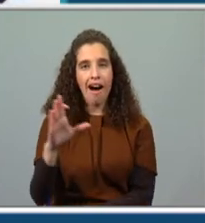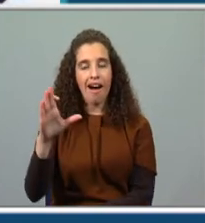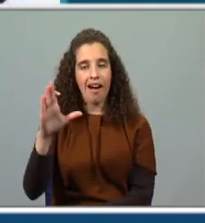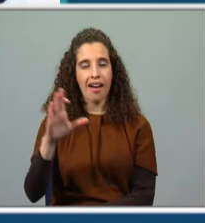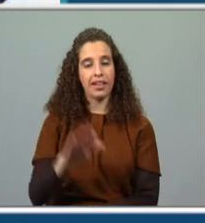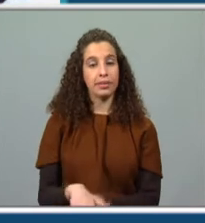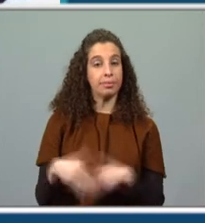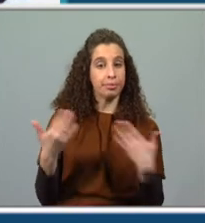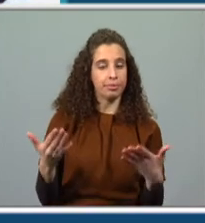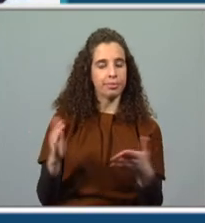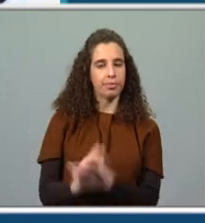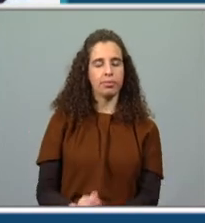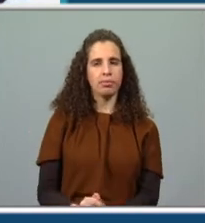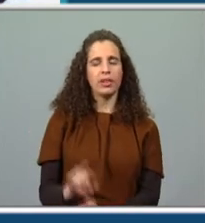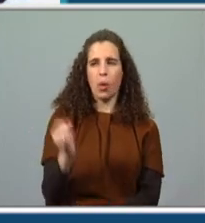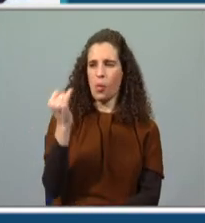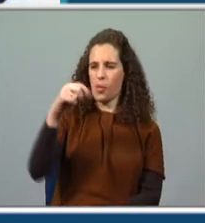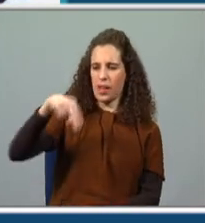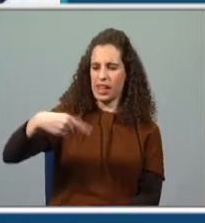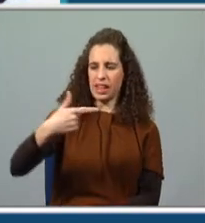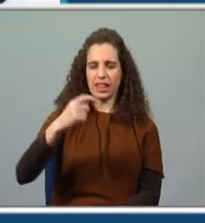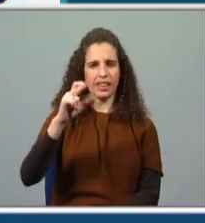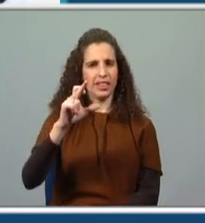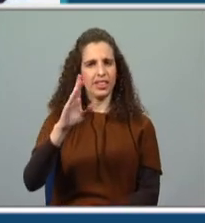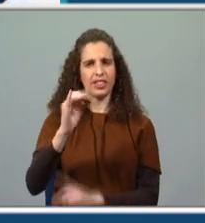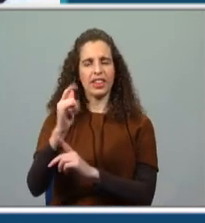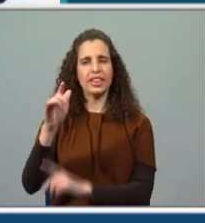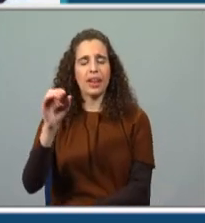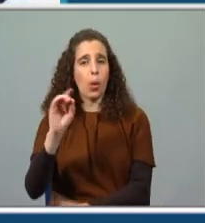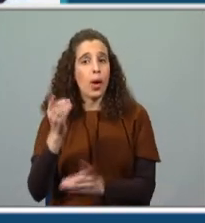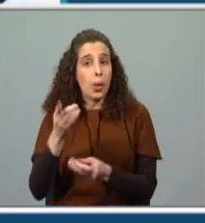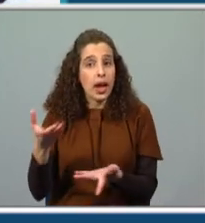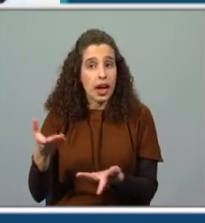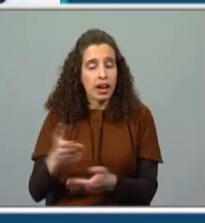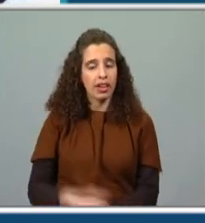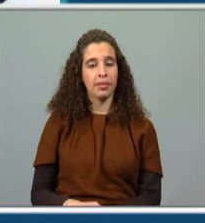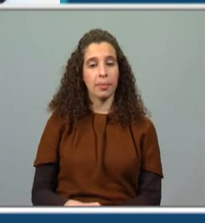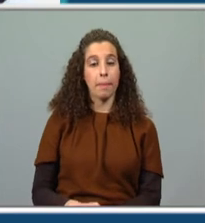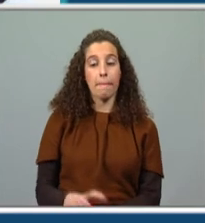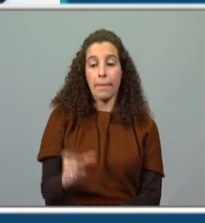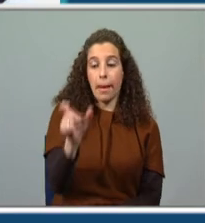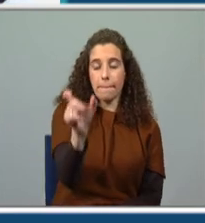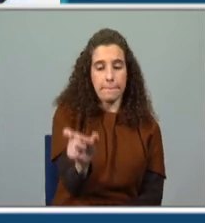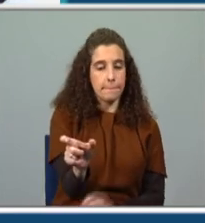ora o que serão estas interjeições são palavras que o quê 現在這些感嘆詞是什麼話什麼什麼